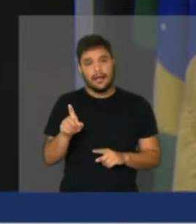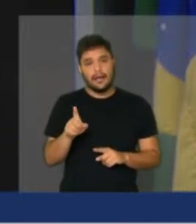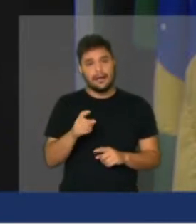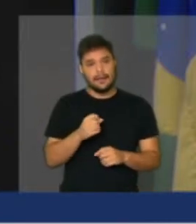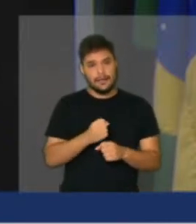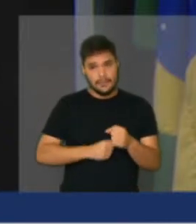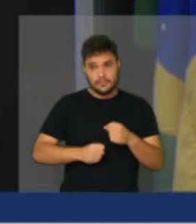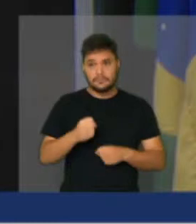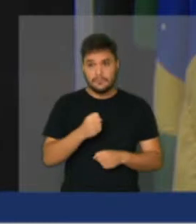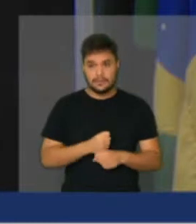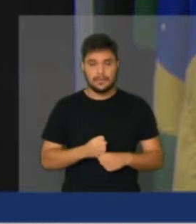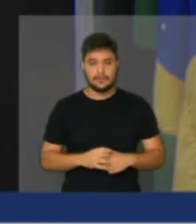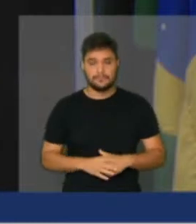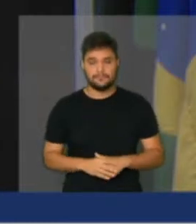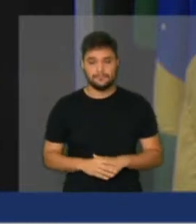PROPOSTAS QUE FORAM APENSADAS